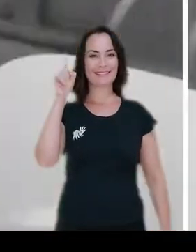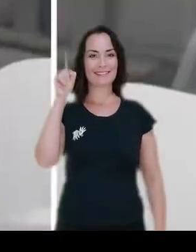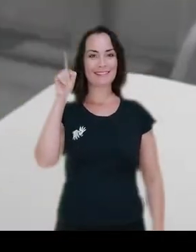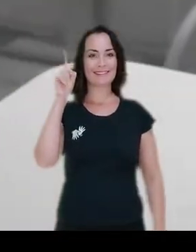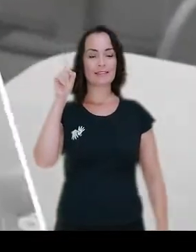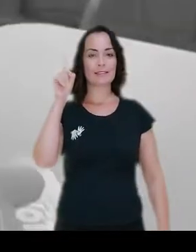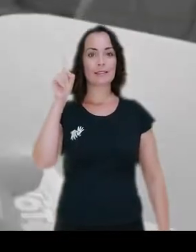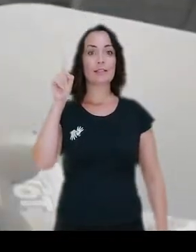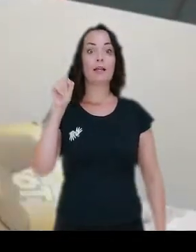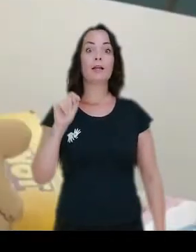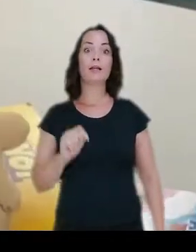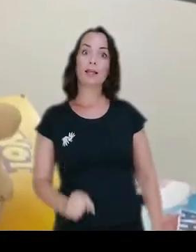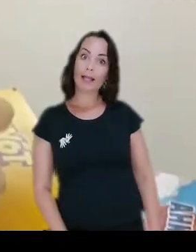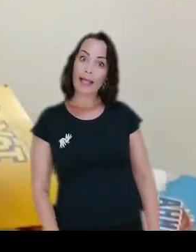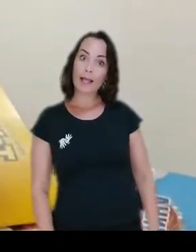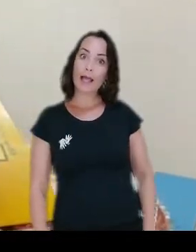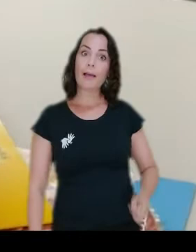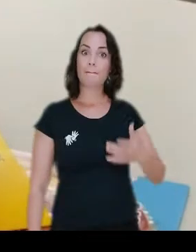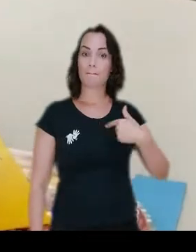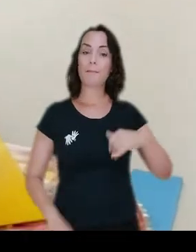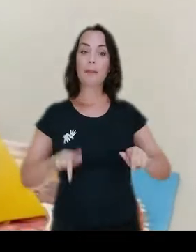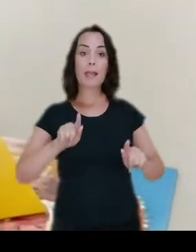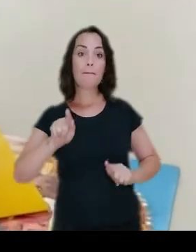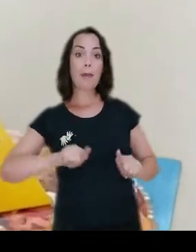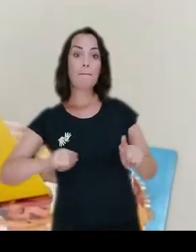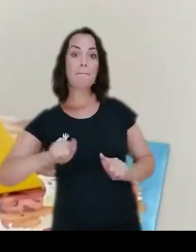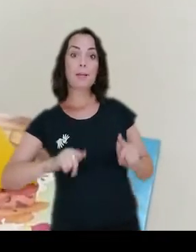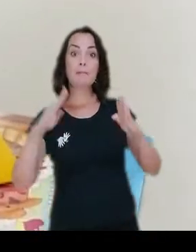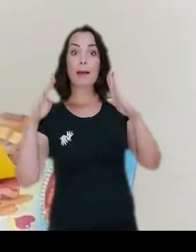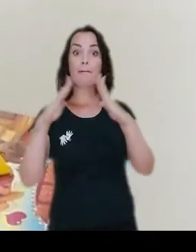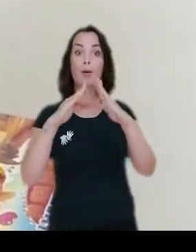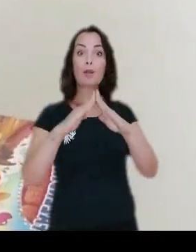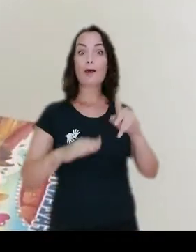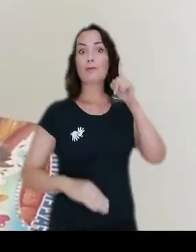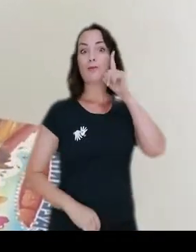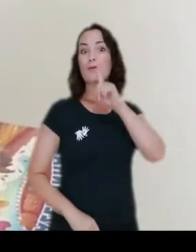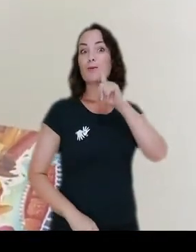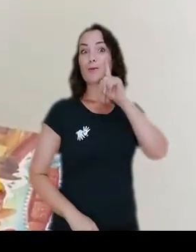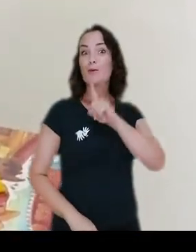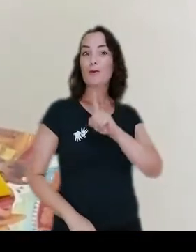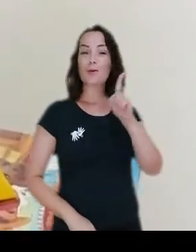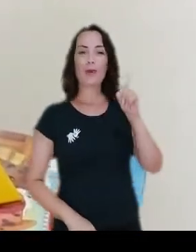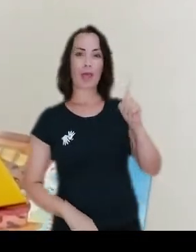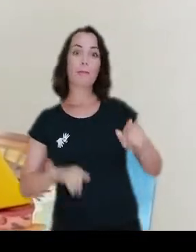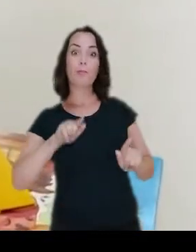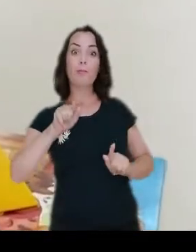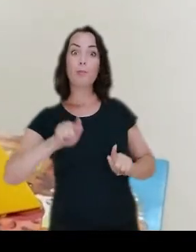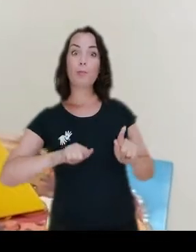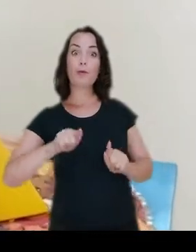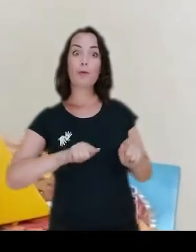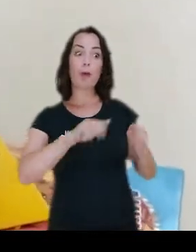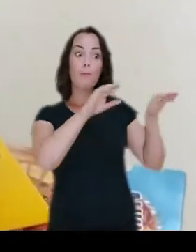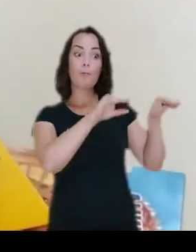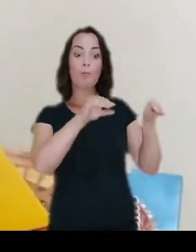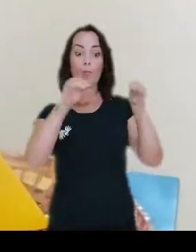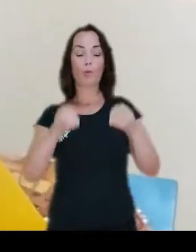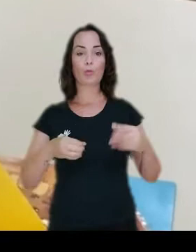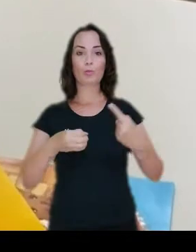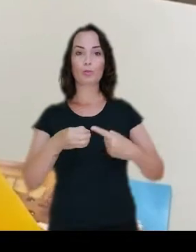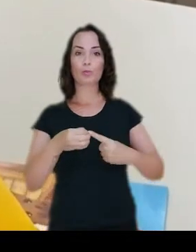Ah, a minha prima é dos Estados Unidos teacher, é uma prima minha que veio morar aqui em Londrina.